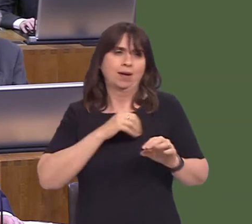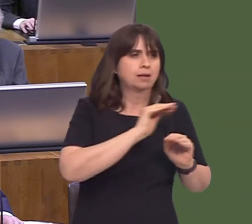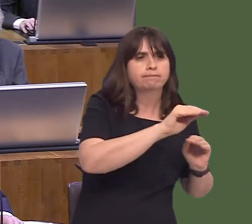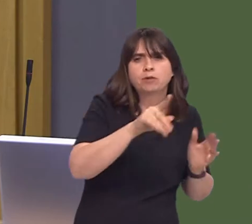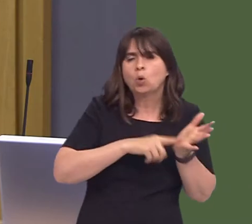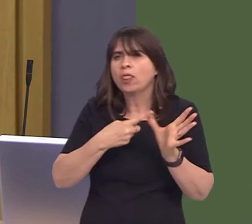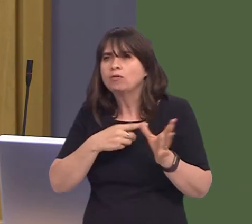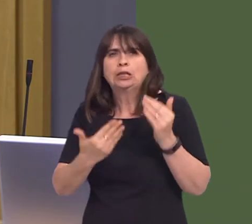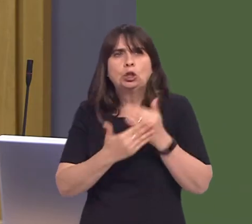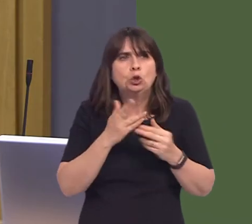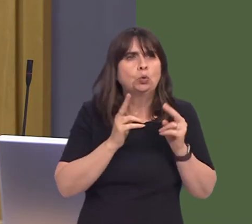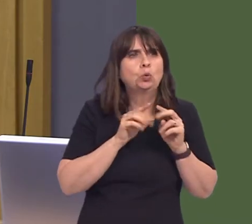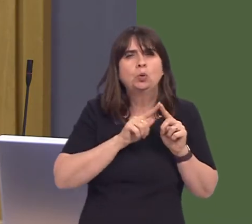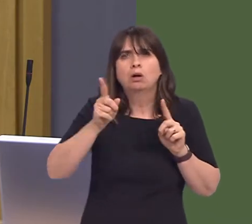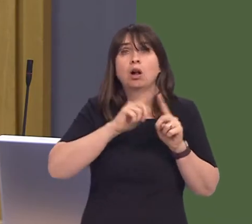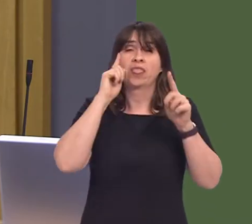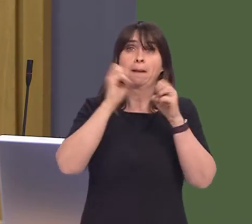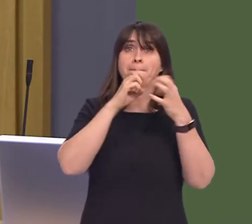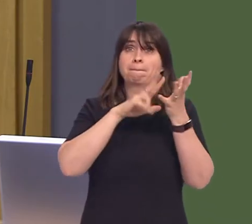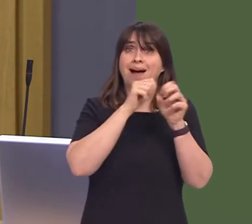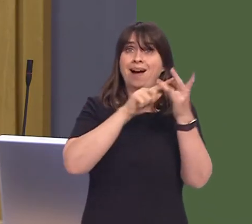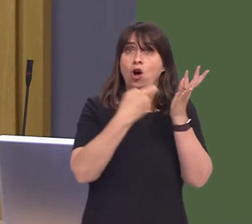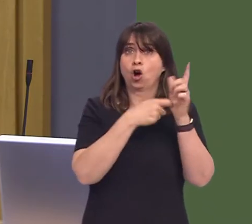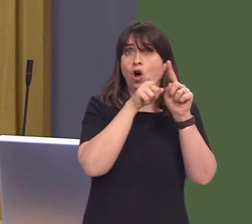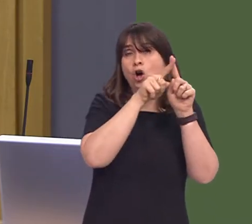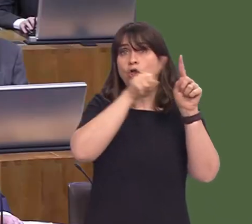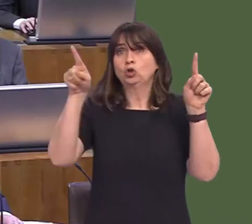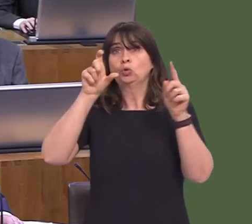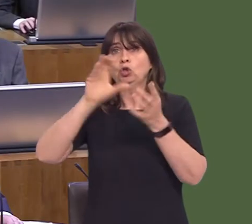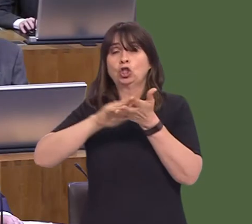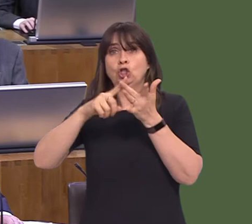sef Bangor i'r Waun a Chroesoswallt, ac hefyd, er enghraifft, o Wrecsam i'r Drenewydd. Wrth